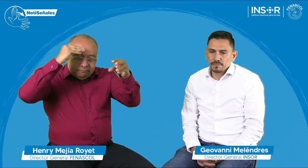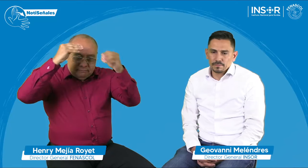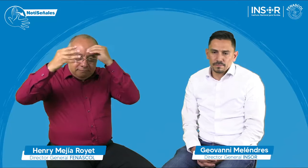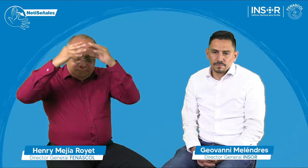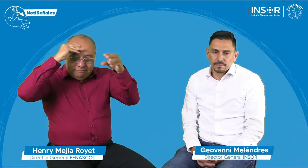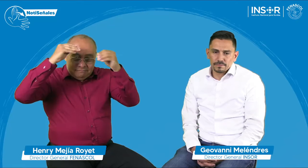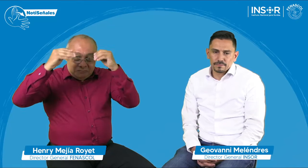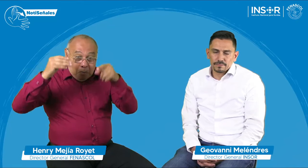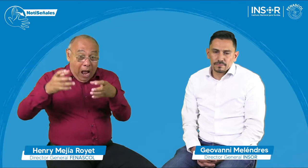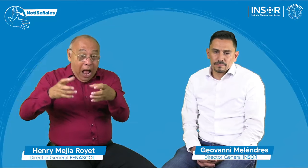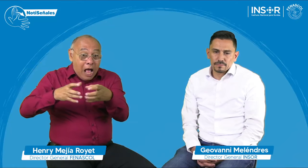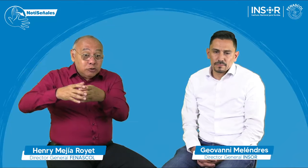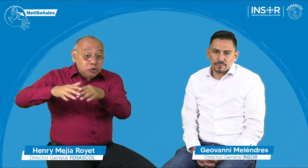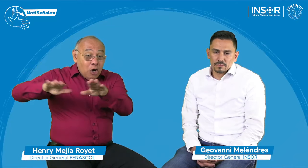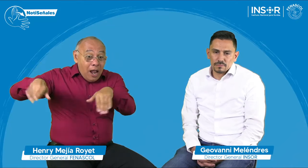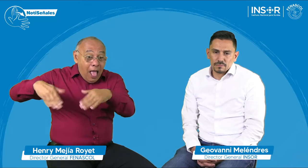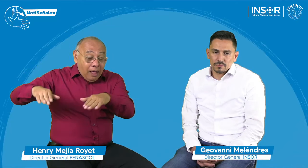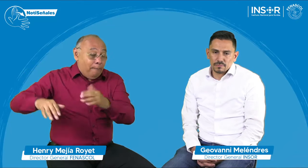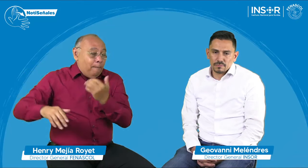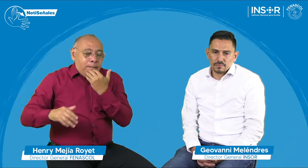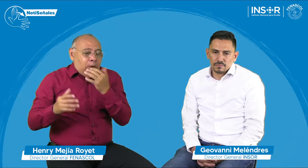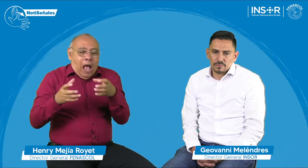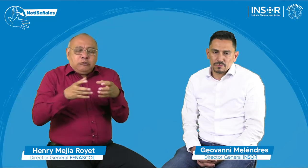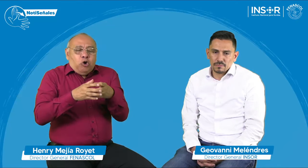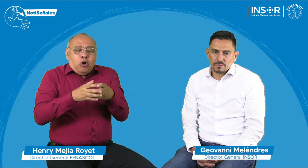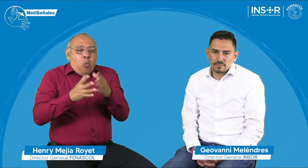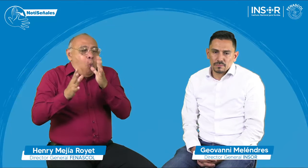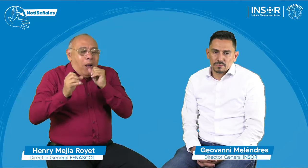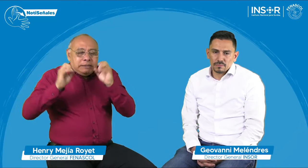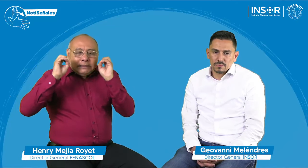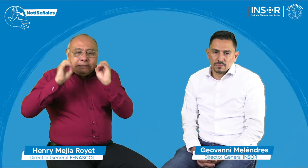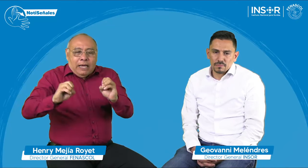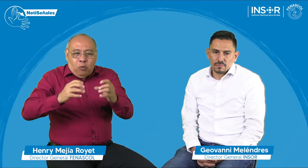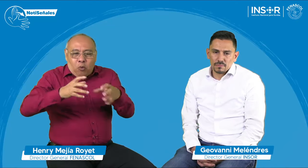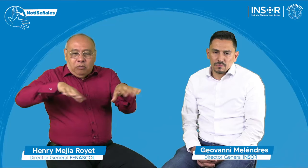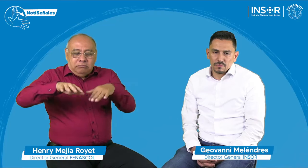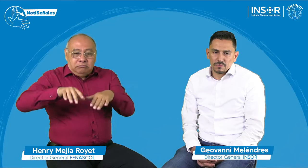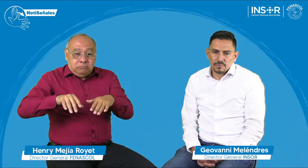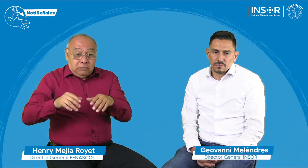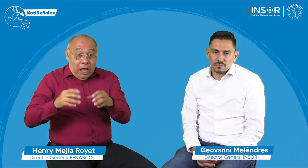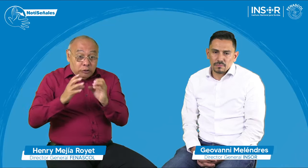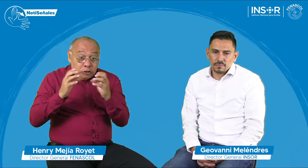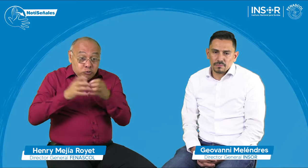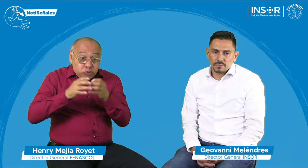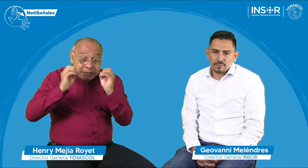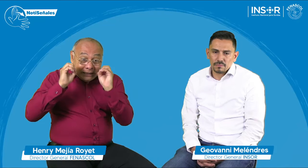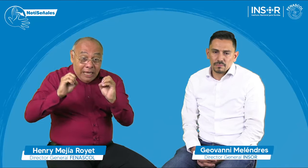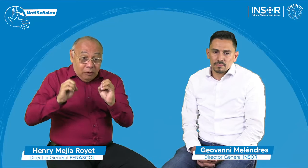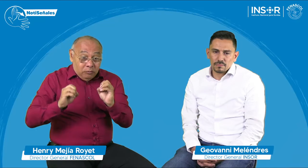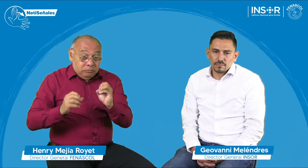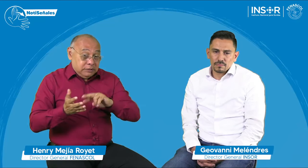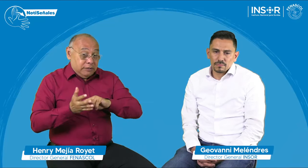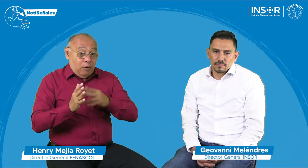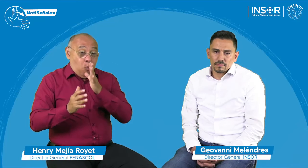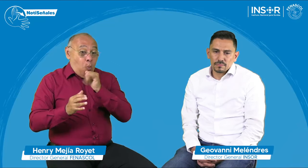pero aquí nos damos cuenta de la importancia y de lo valiosos